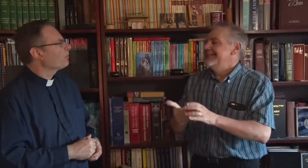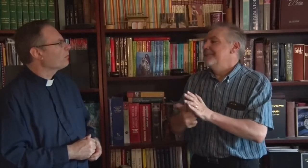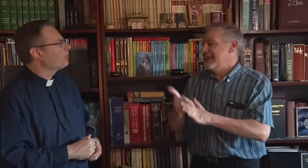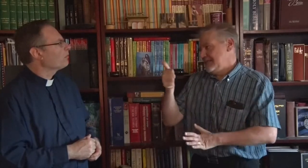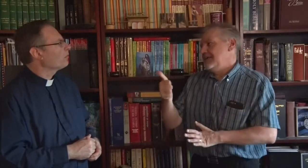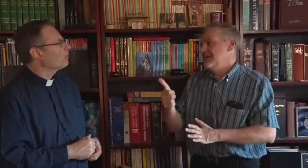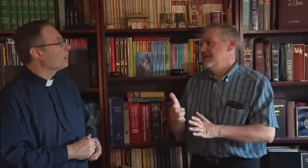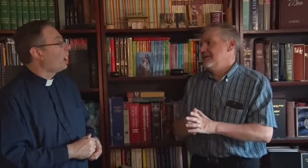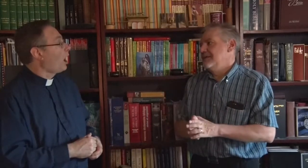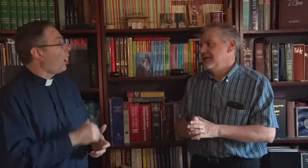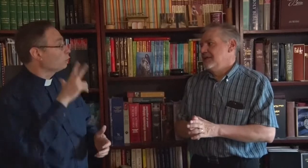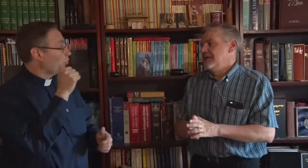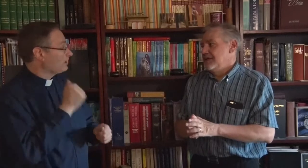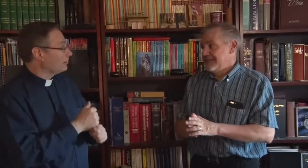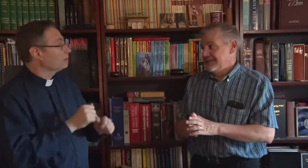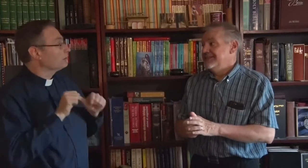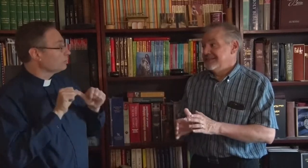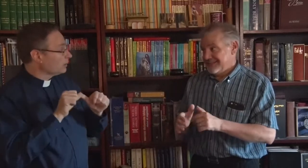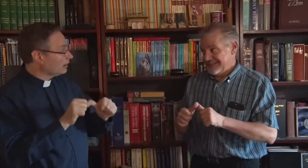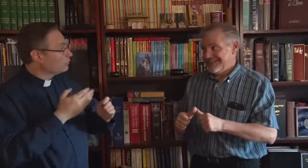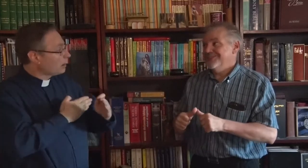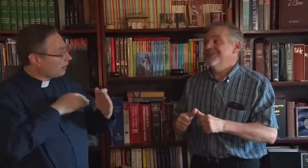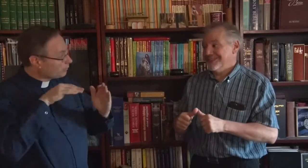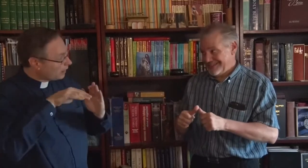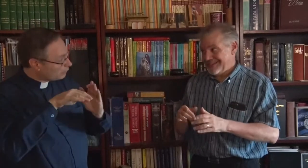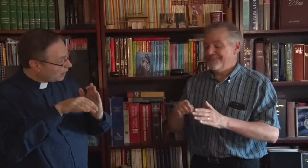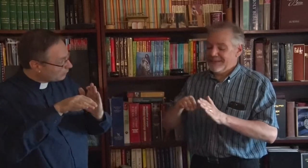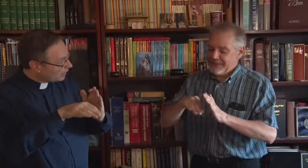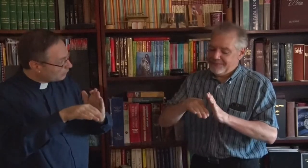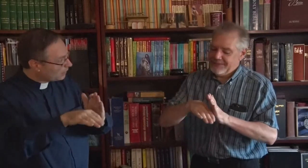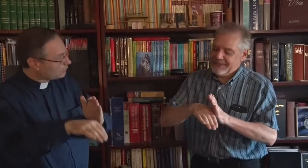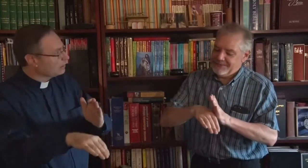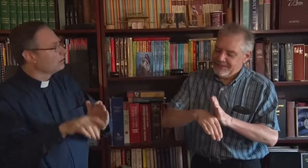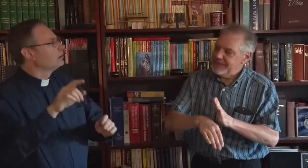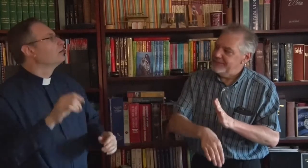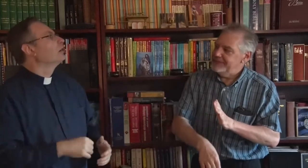c’était pire. 3 ans que cela durait et ça empirais? pire… pire… pire…